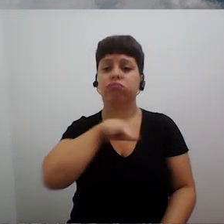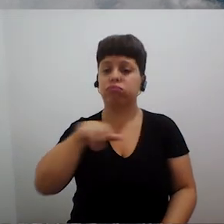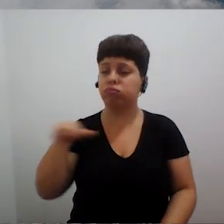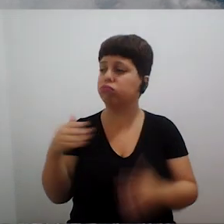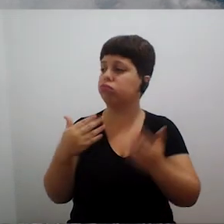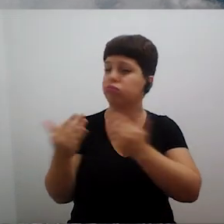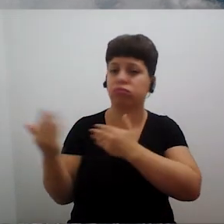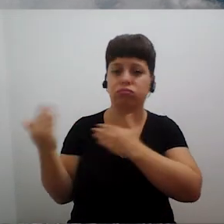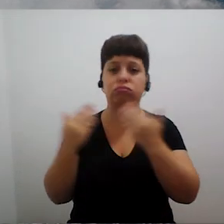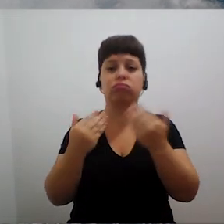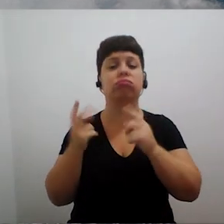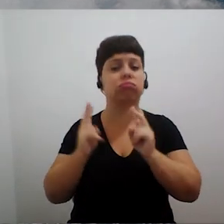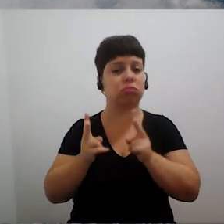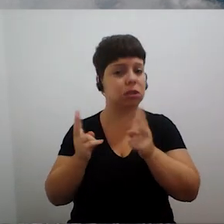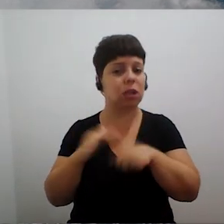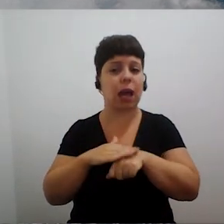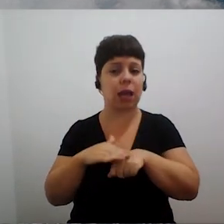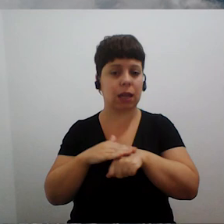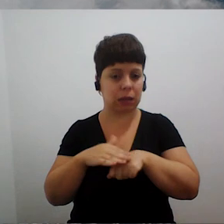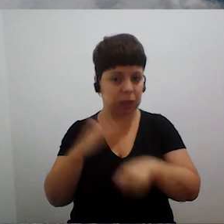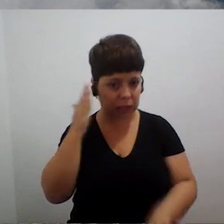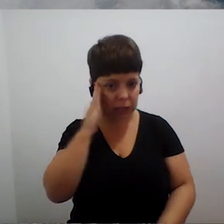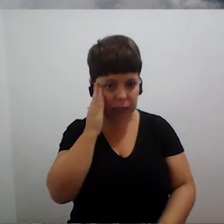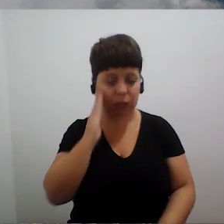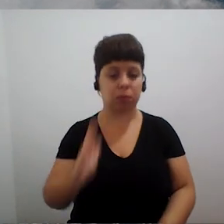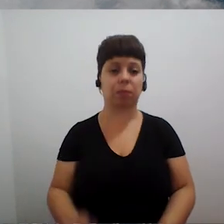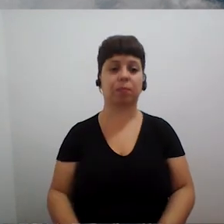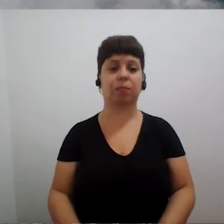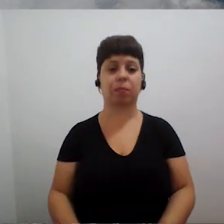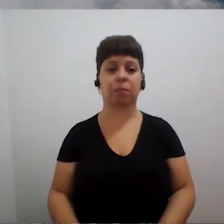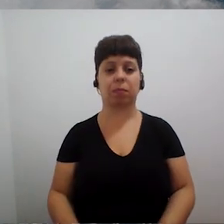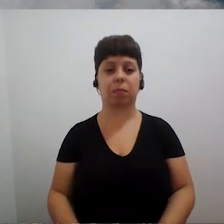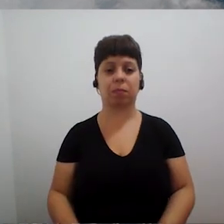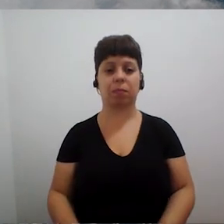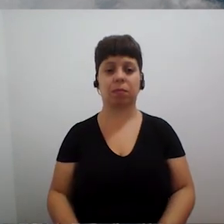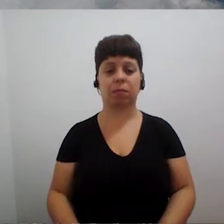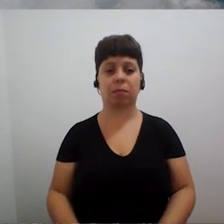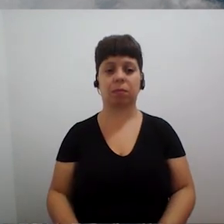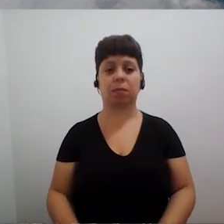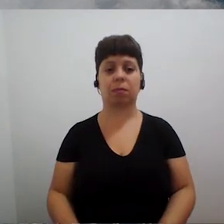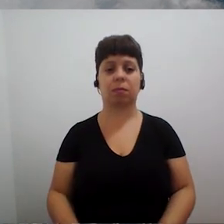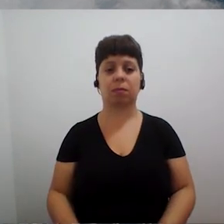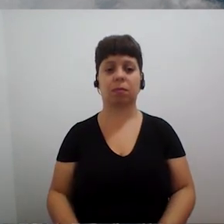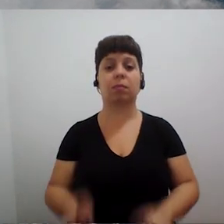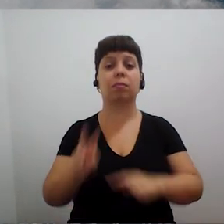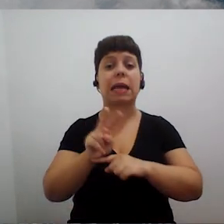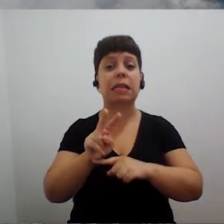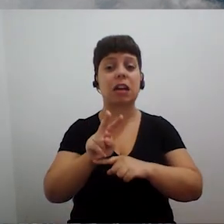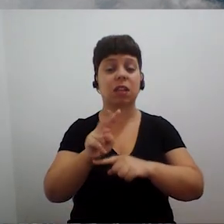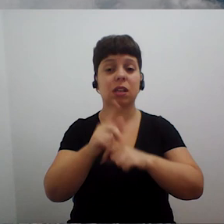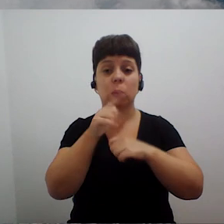discutimos tempos em particular entendeu, quanto à preservação da natureza e lutamos para que